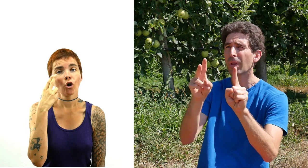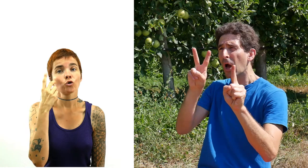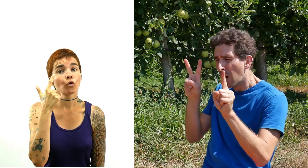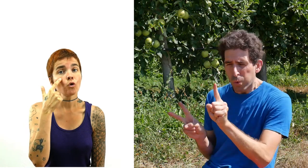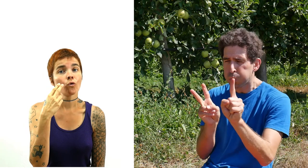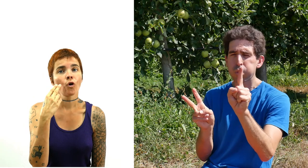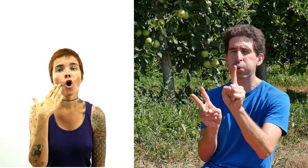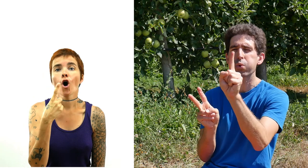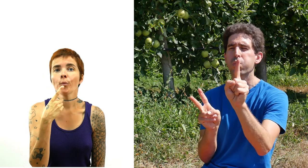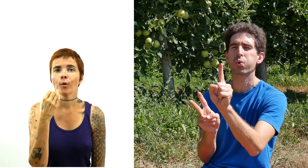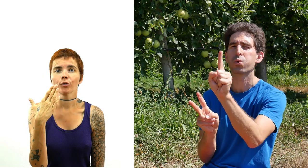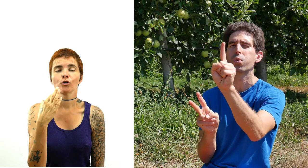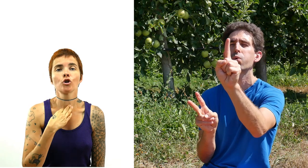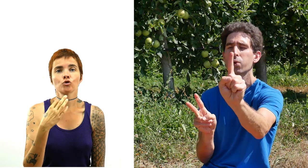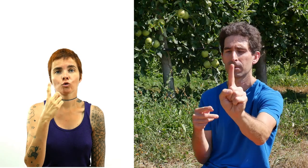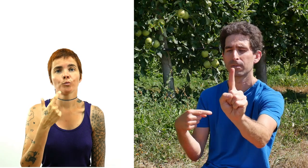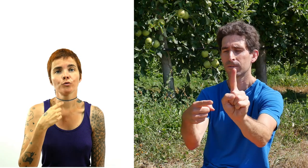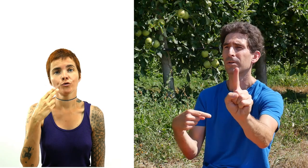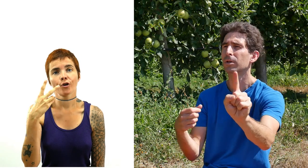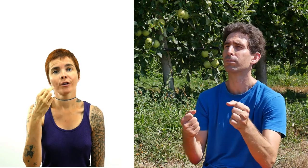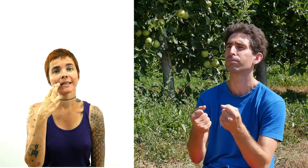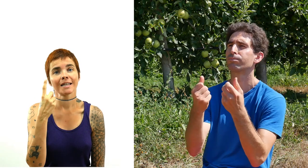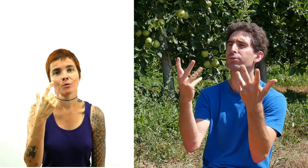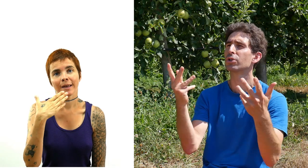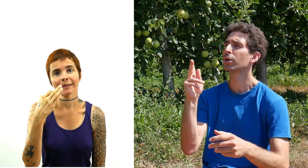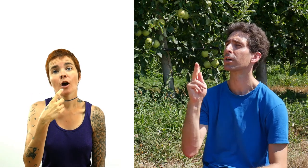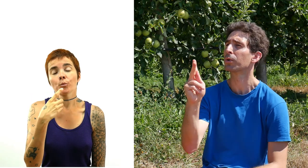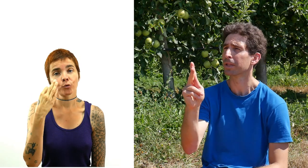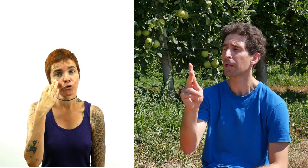que le vent emporte sur plusieurs kilomètres